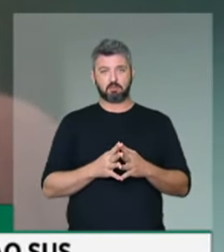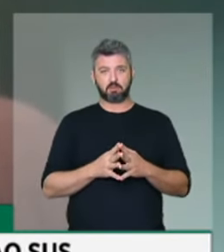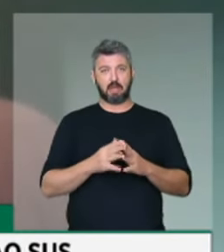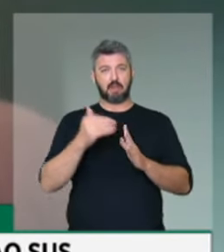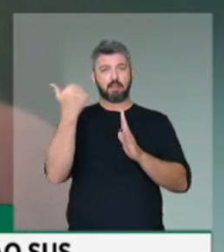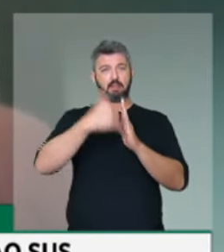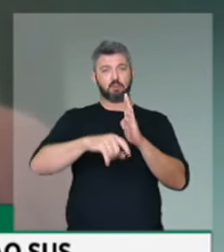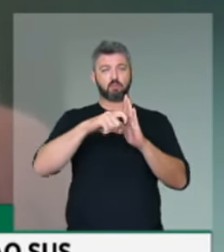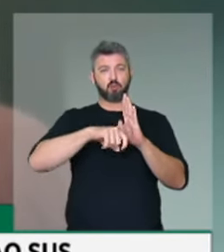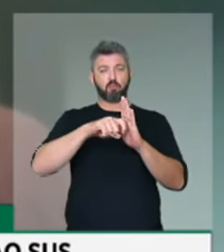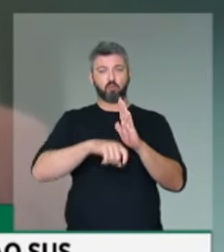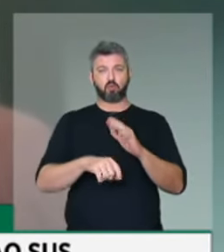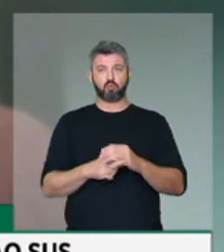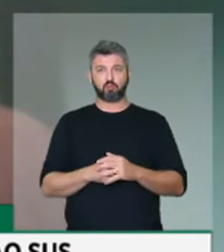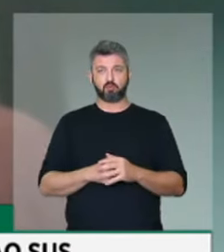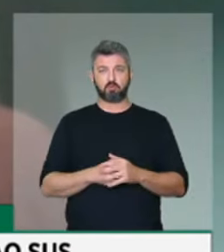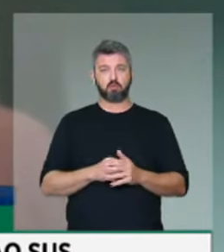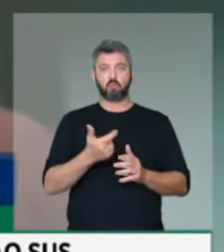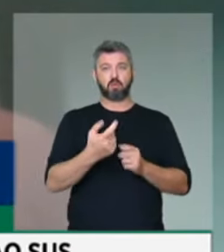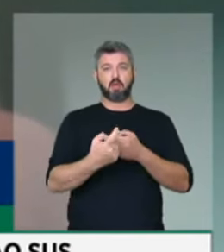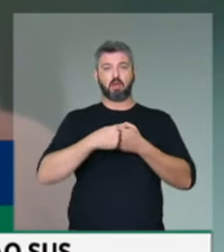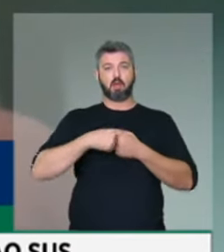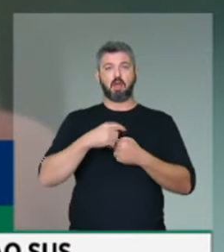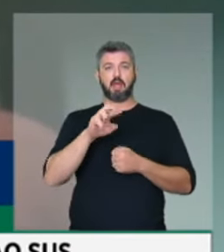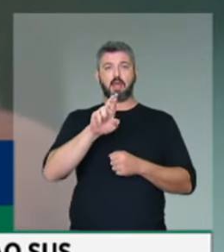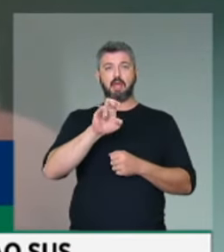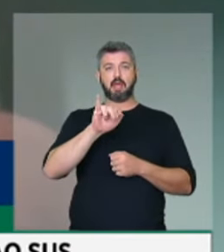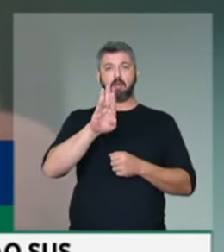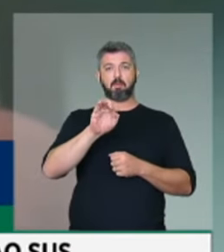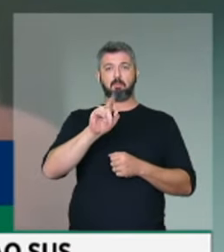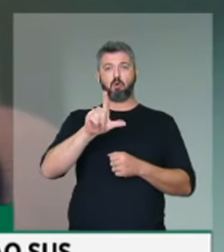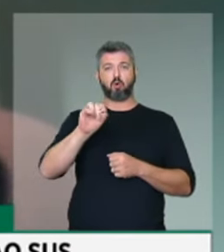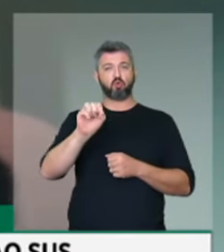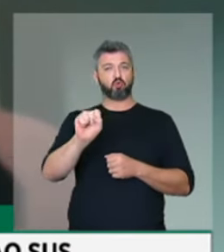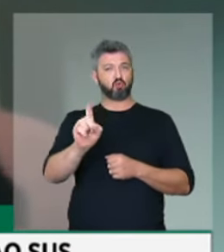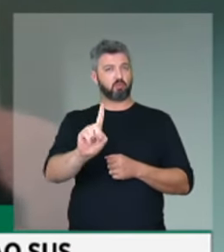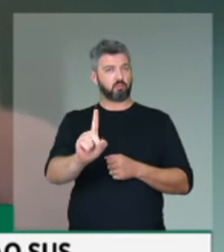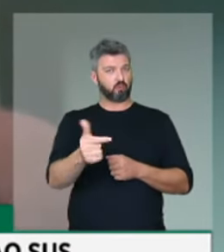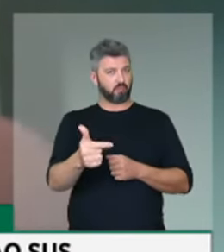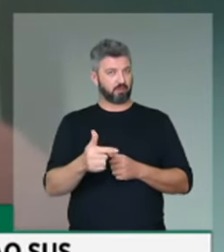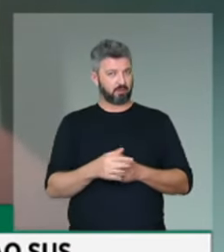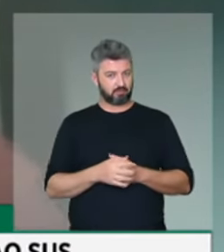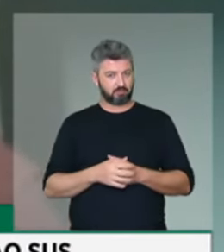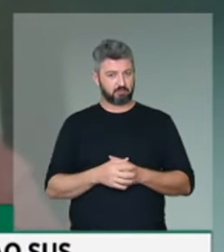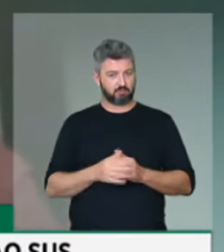SERIA, MINISTRO? -- [DEPUTADO]: O VALOR DA ISENÇÃO FISCAL, É SÓ AJUSTAR. NÓS VAMOS REAJUSTAR. [PRESIDENTE]: NÃO É REEMBOLSO, É COMPENSAÇÃO